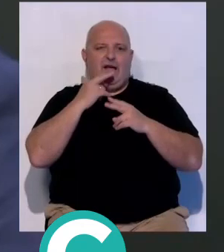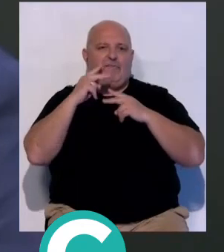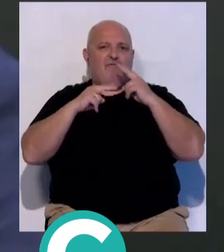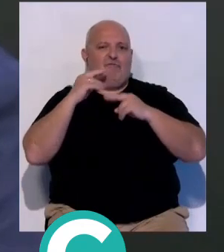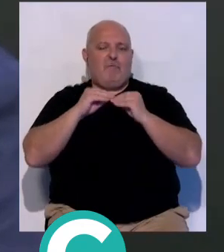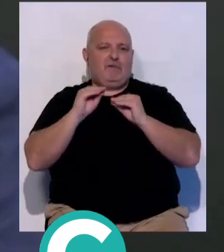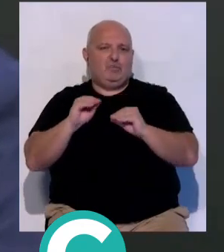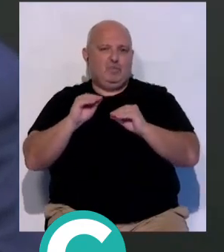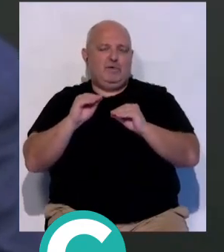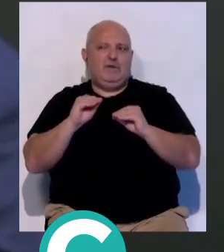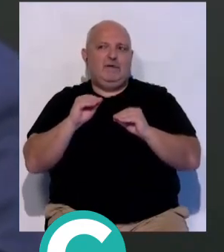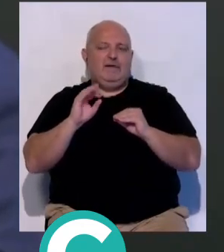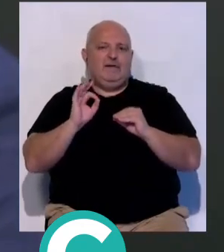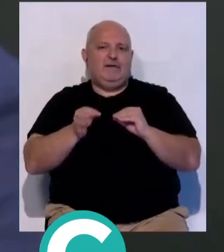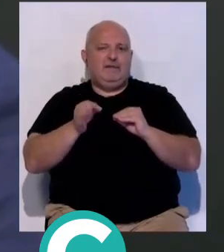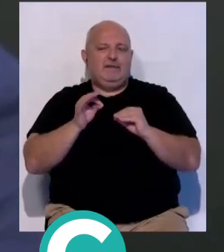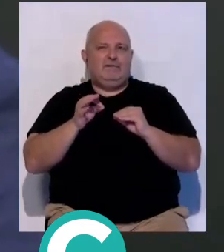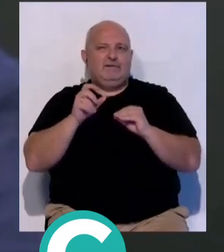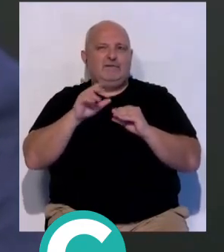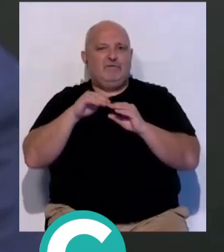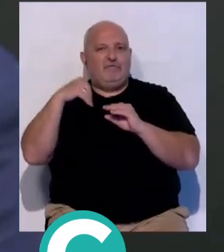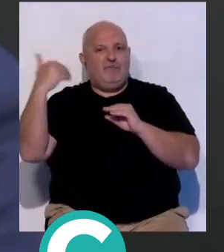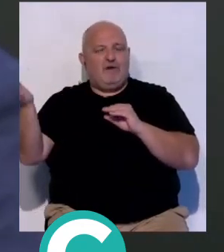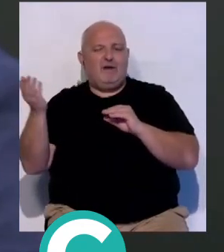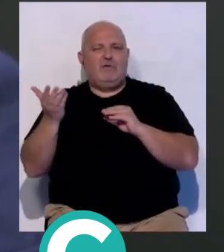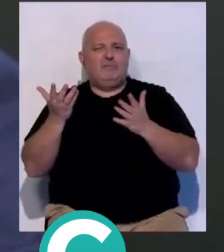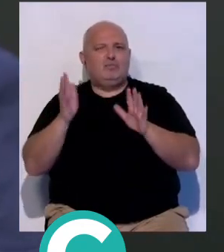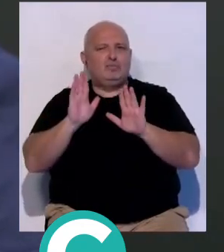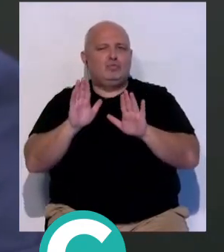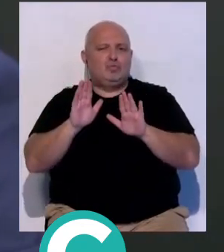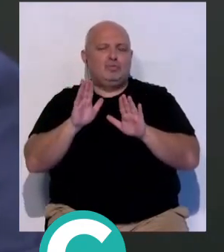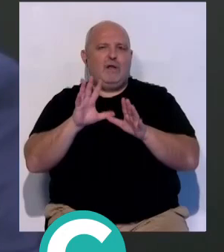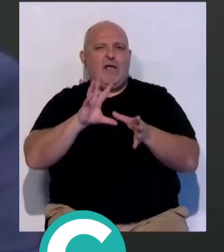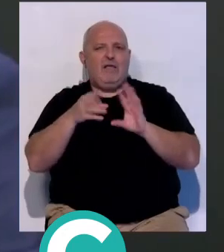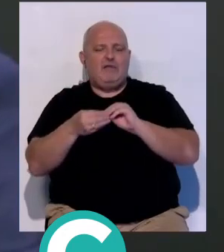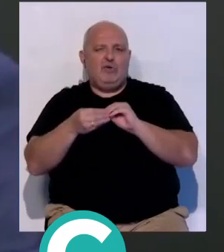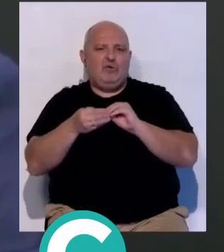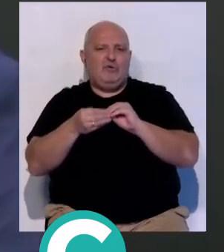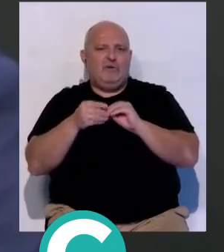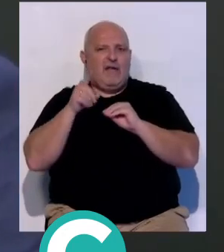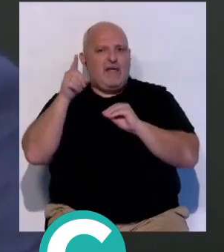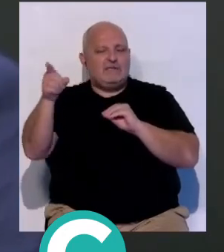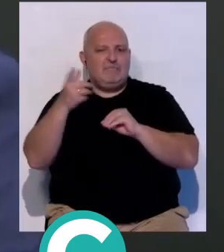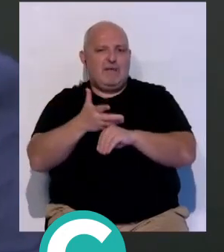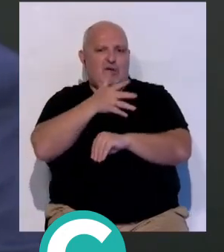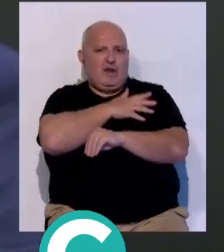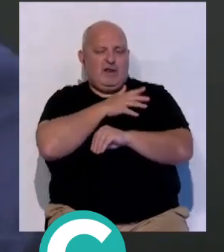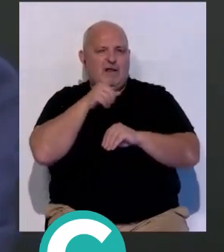claro cuando van personas de fuera Cómo fue tu adaptación podemos decir en mallorca que